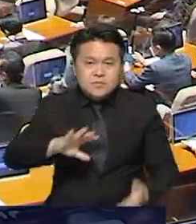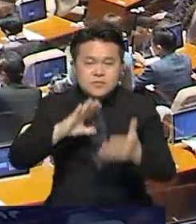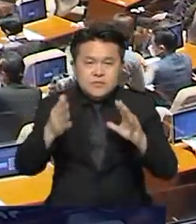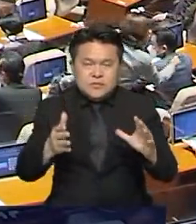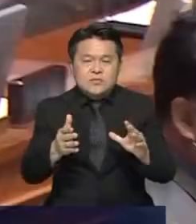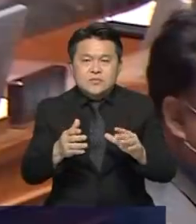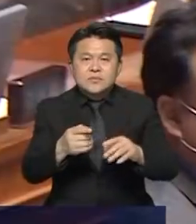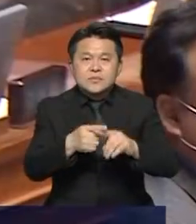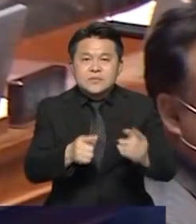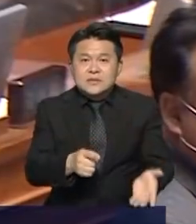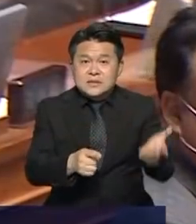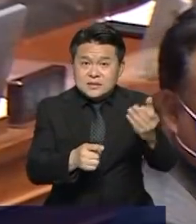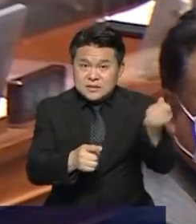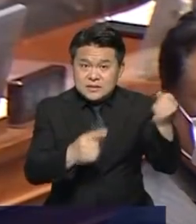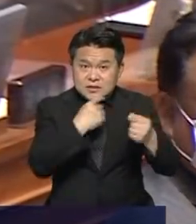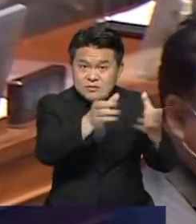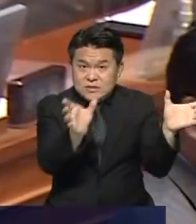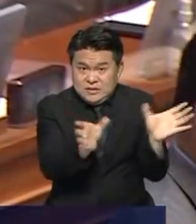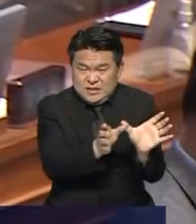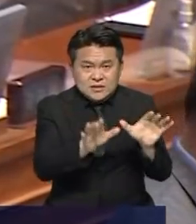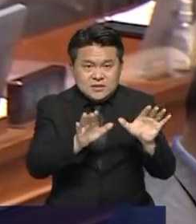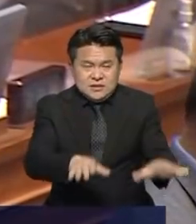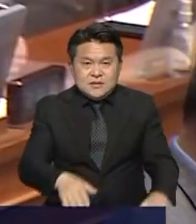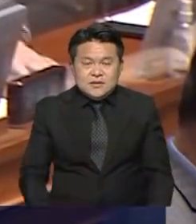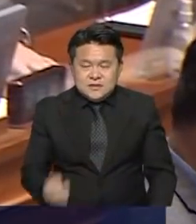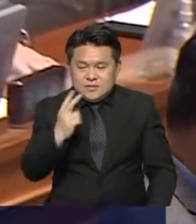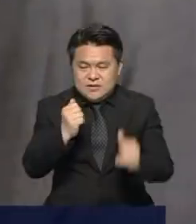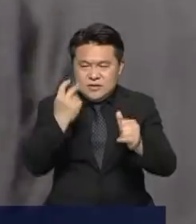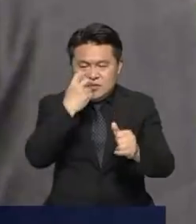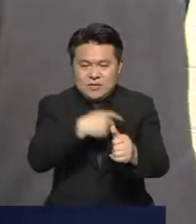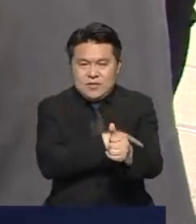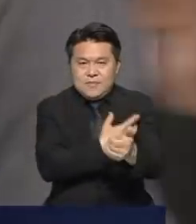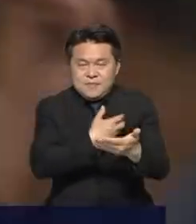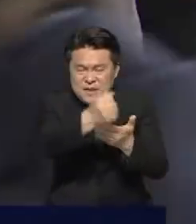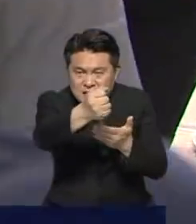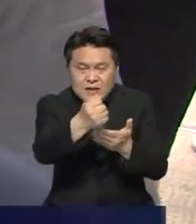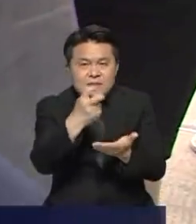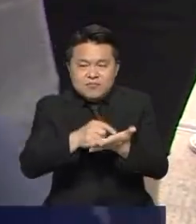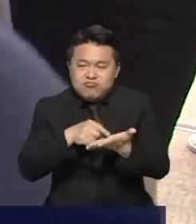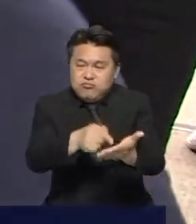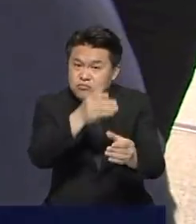하지만 국회 과반 의석을 가진 민주당이 이른바 권수완박을 공언하고 있어